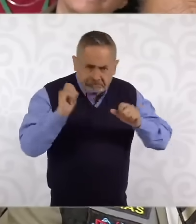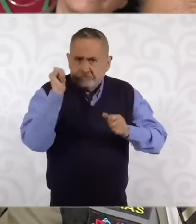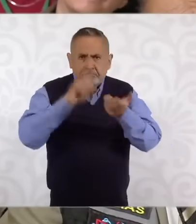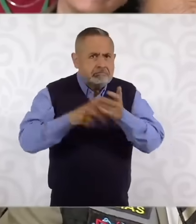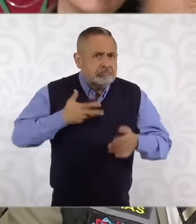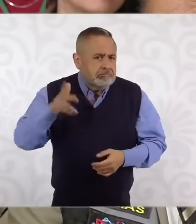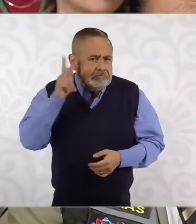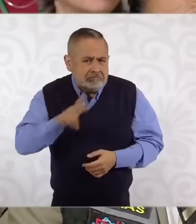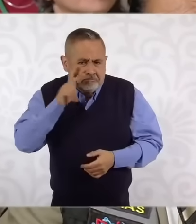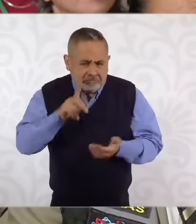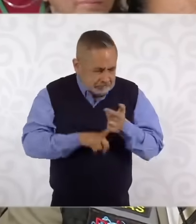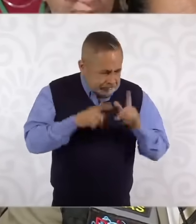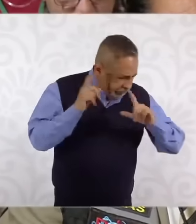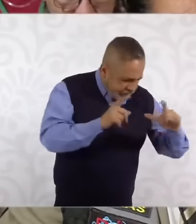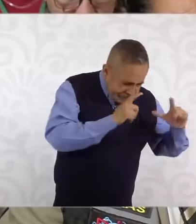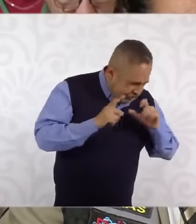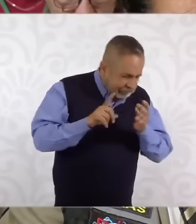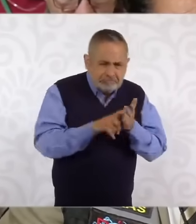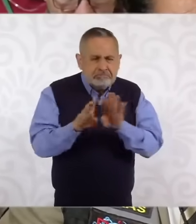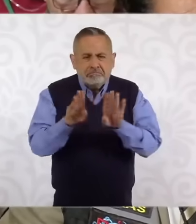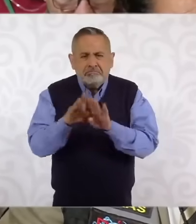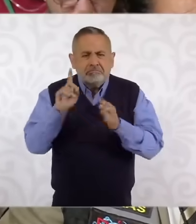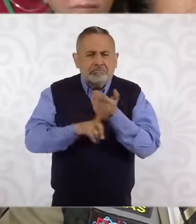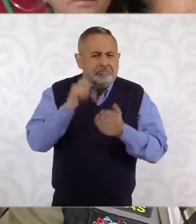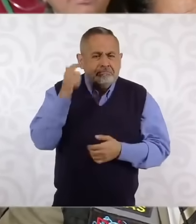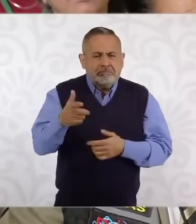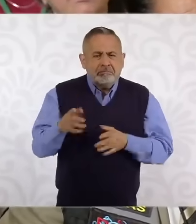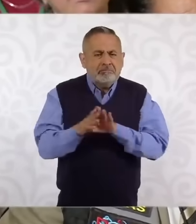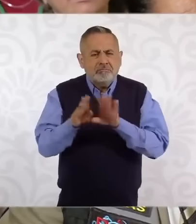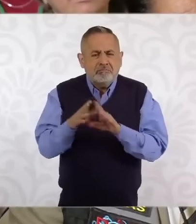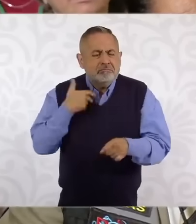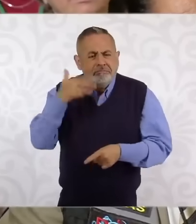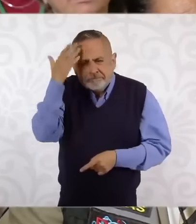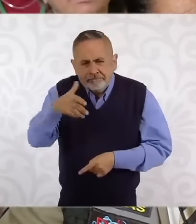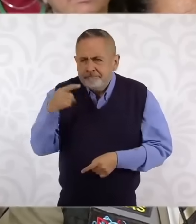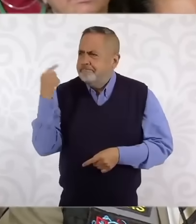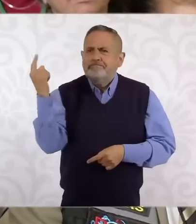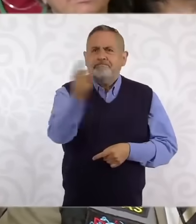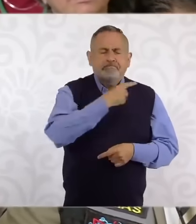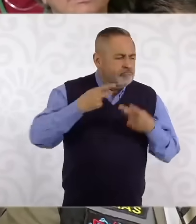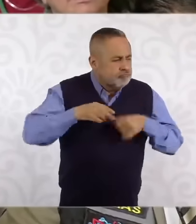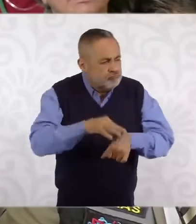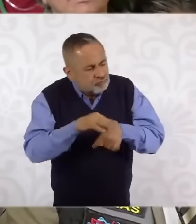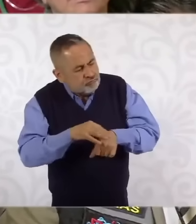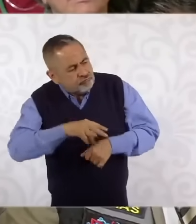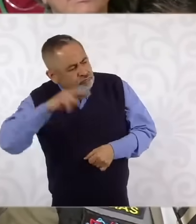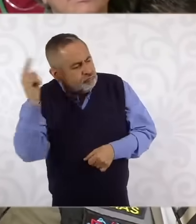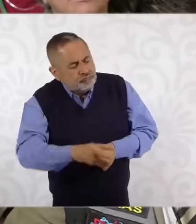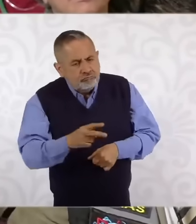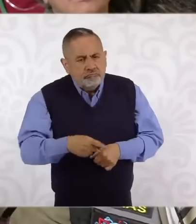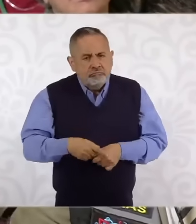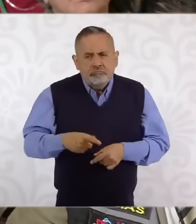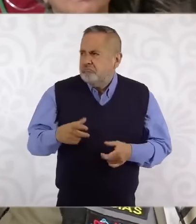prueba de del hecho o algo? ¿Cómo se puede saber? ¿Cómo puede saber el pueblo que que no lo mataron